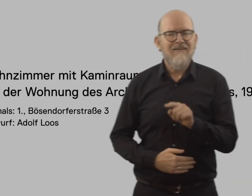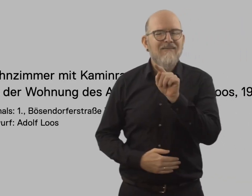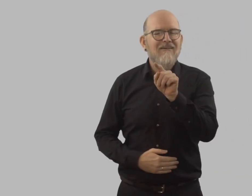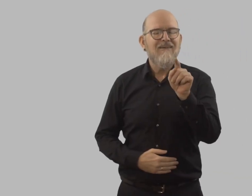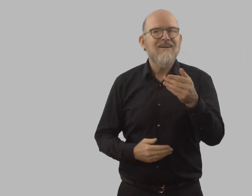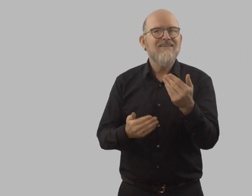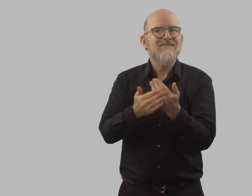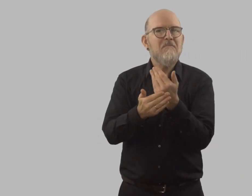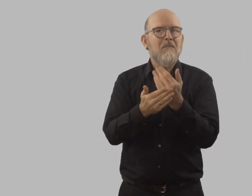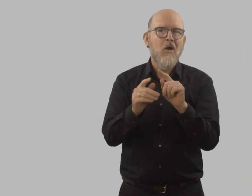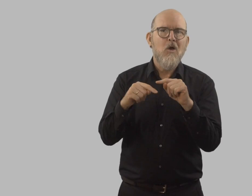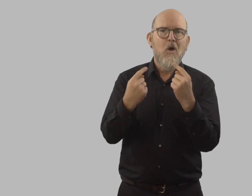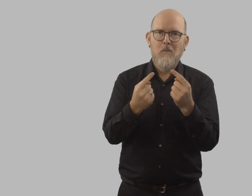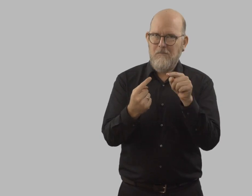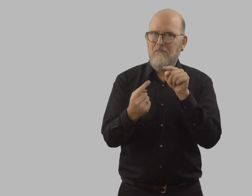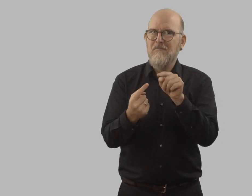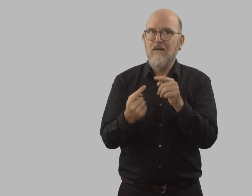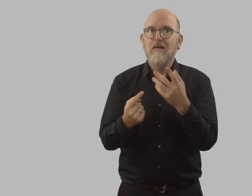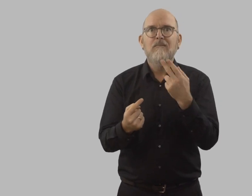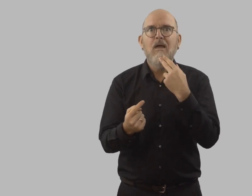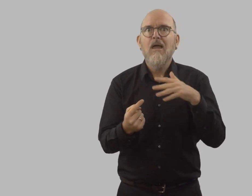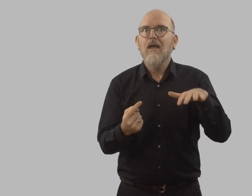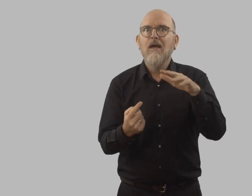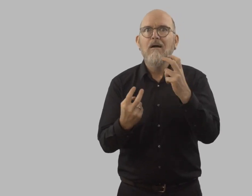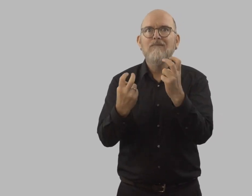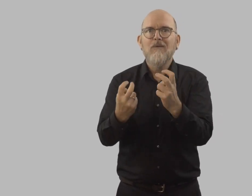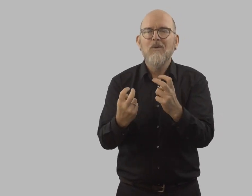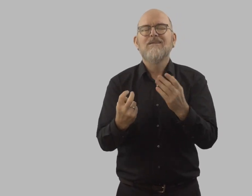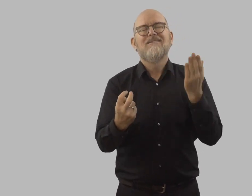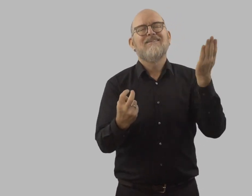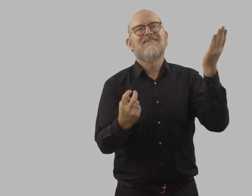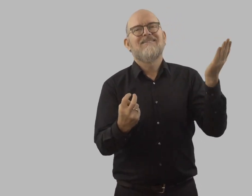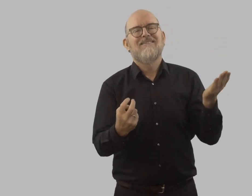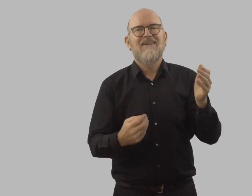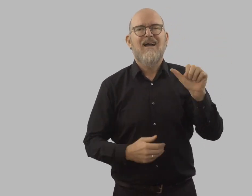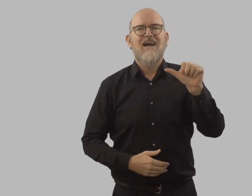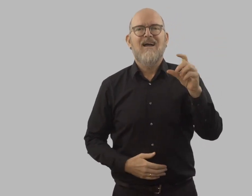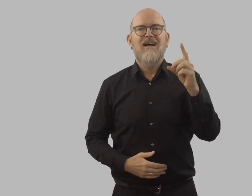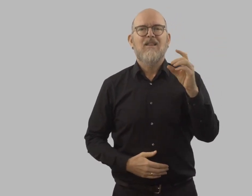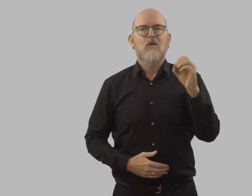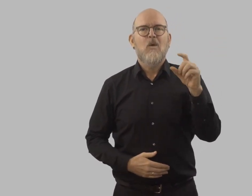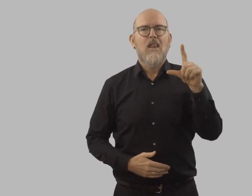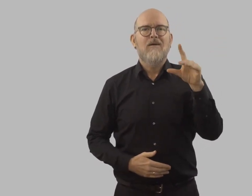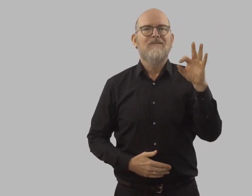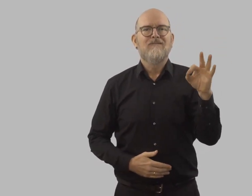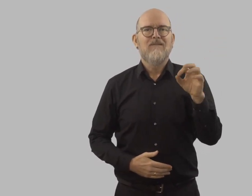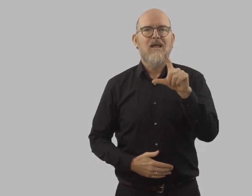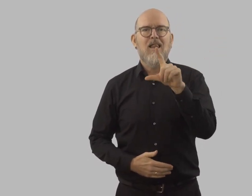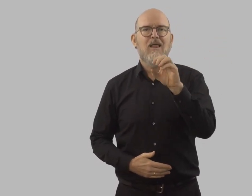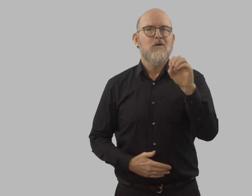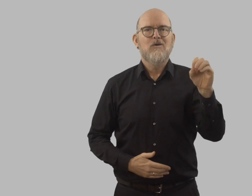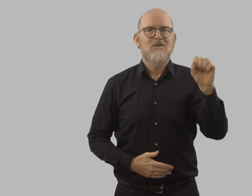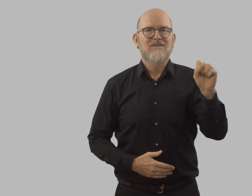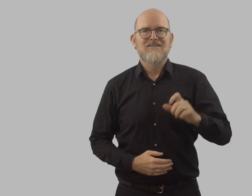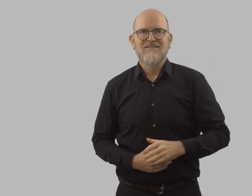In diesen Räumen wohnte Adolf Loos.